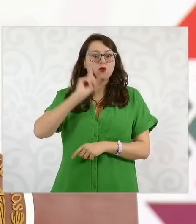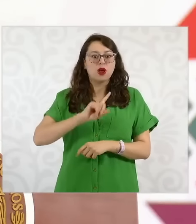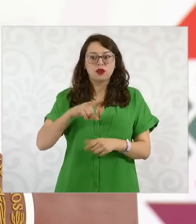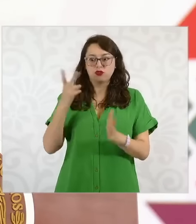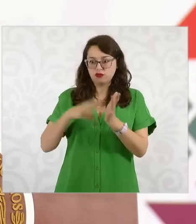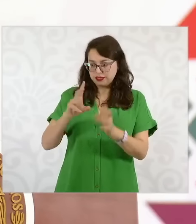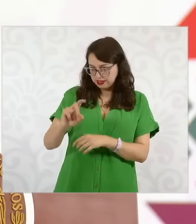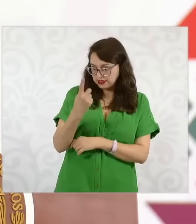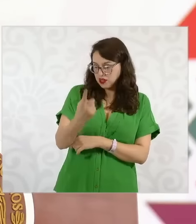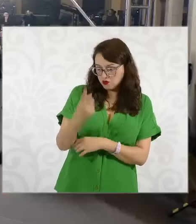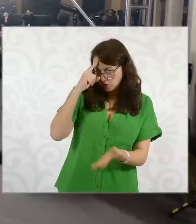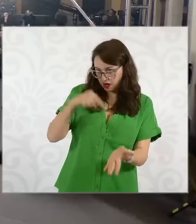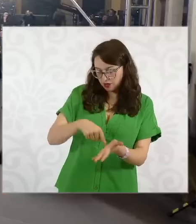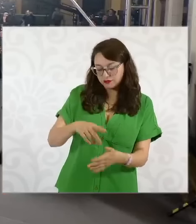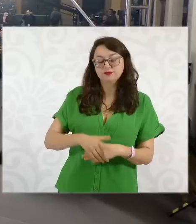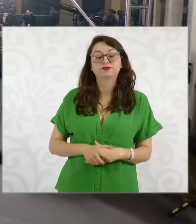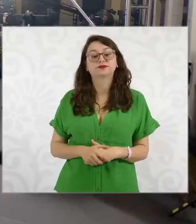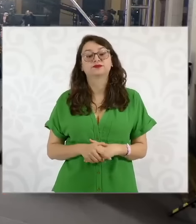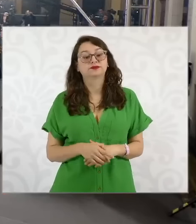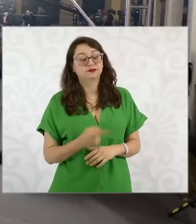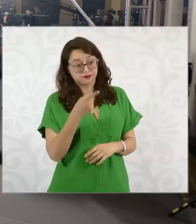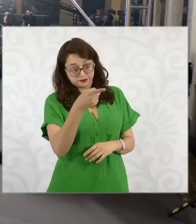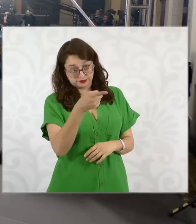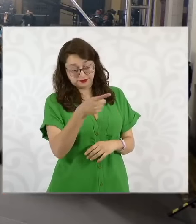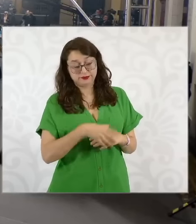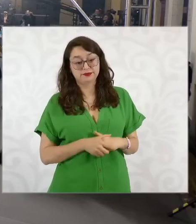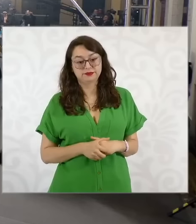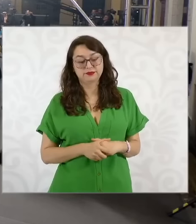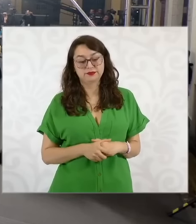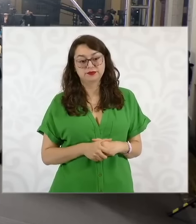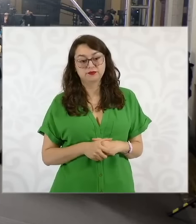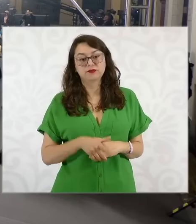Gracias. sobre el tema. A ver, vamos acá de este lado a ver el compañero.